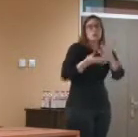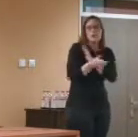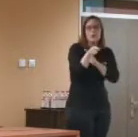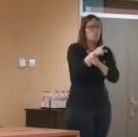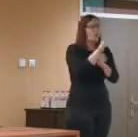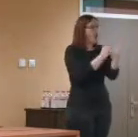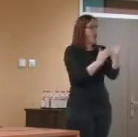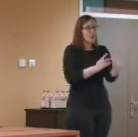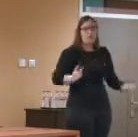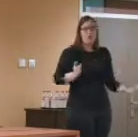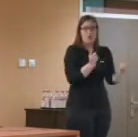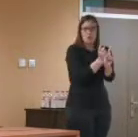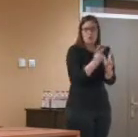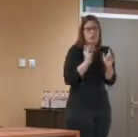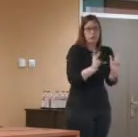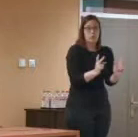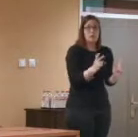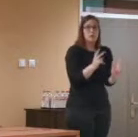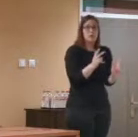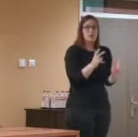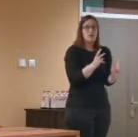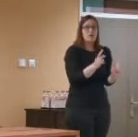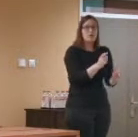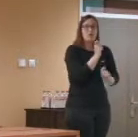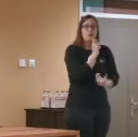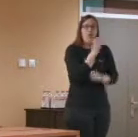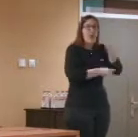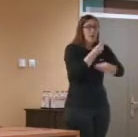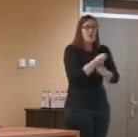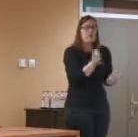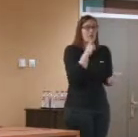valencianos, y consiguieron que eso penetrara, apelaron a la sensibilidad del pueblo valenciano,